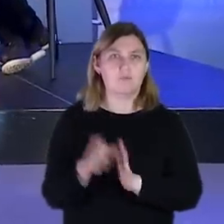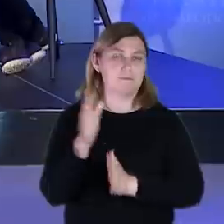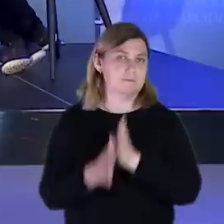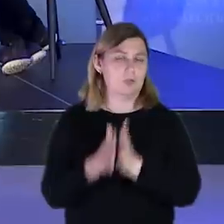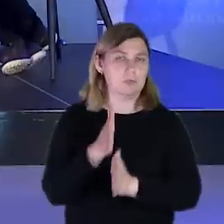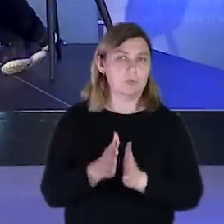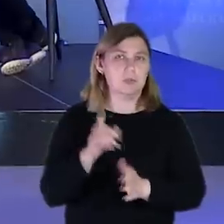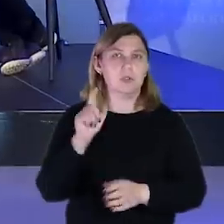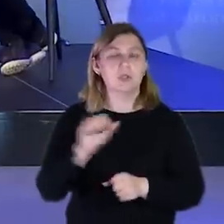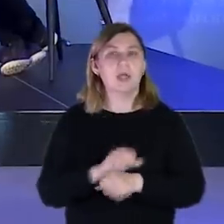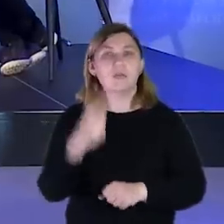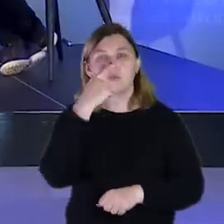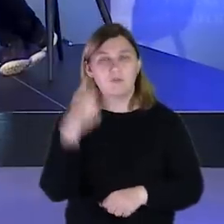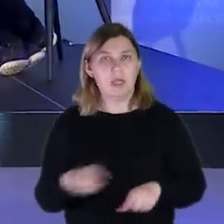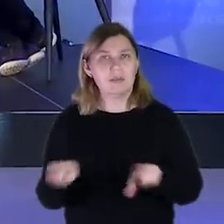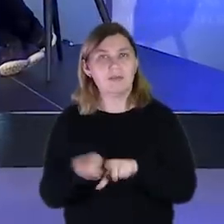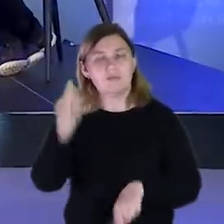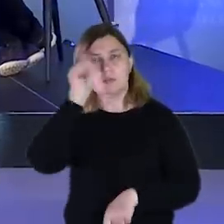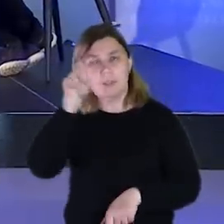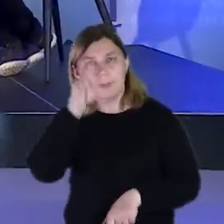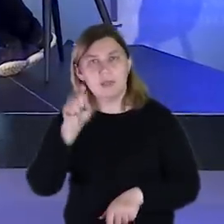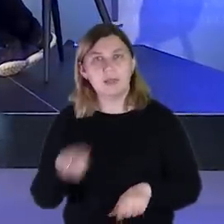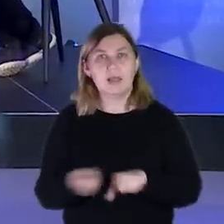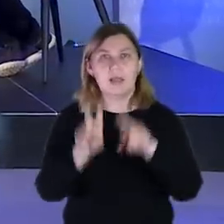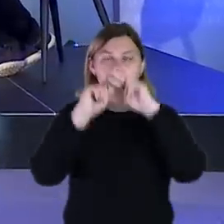Więc na pewno wywiad sowiecki, ale również niemiecki i litewski ,